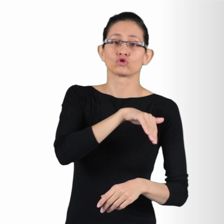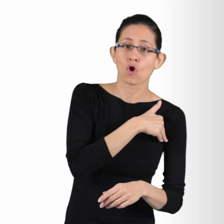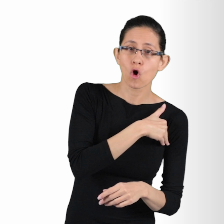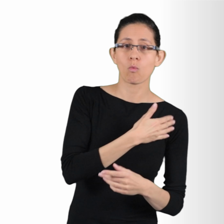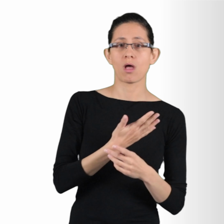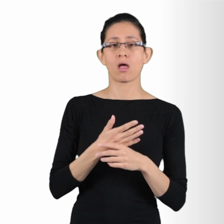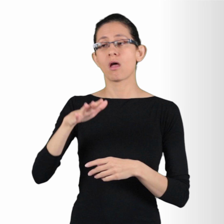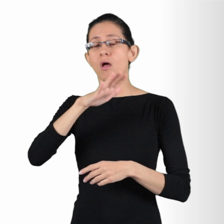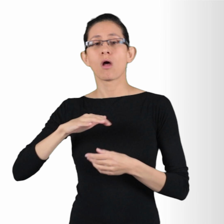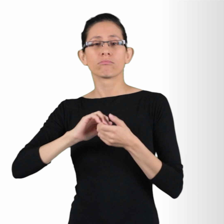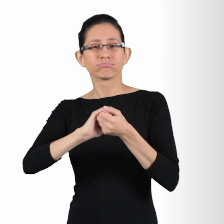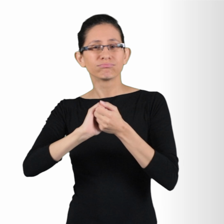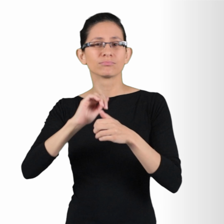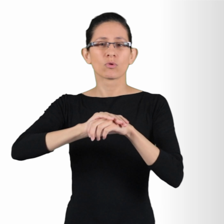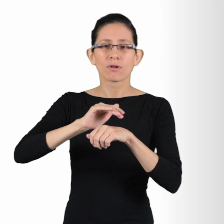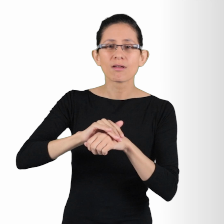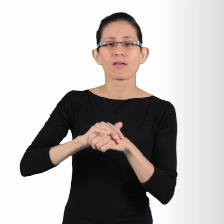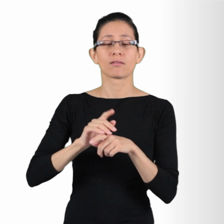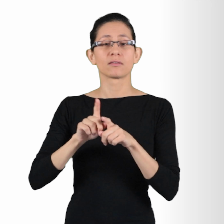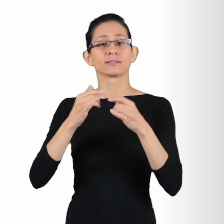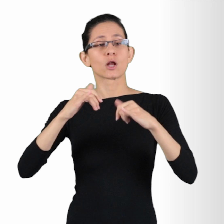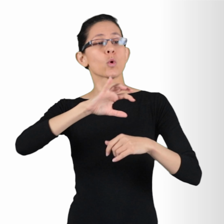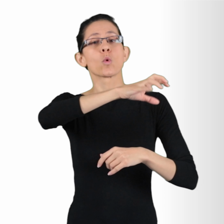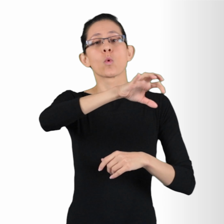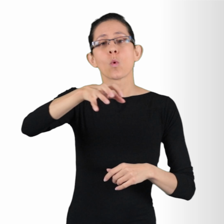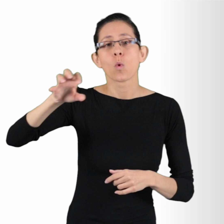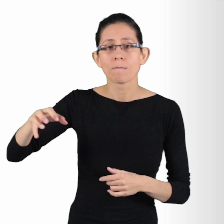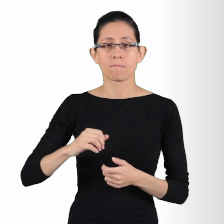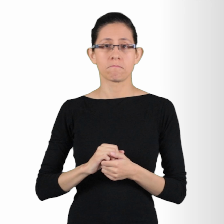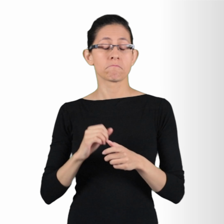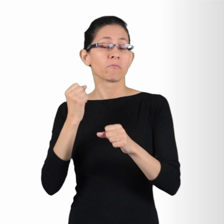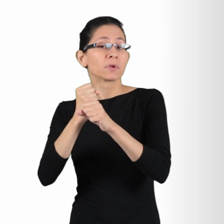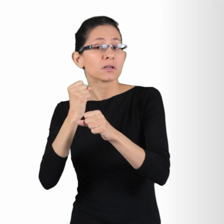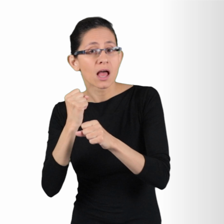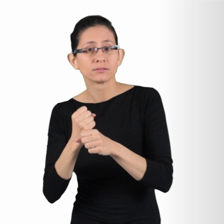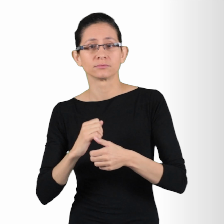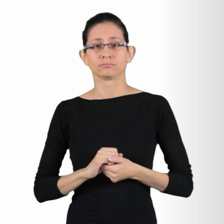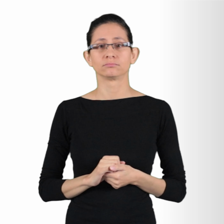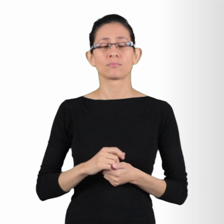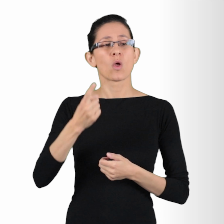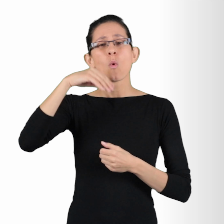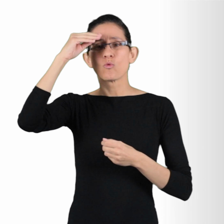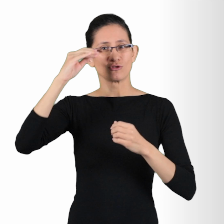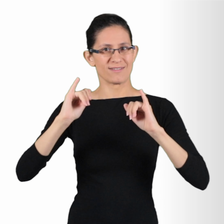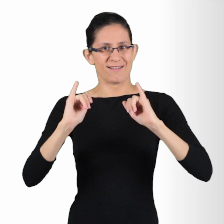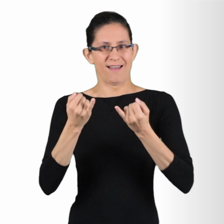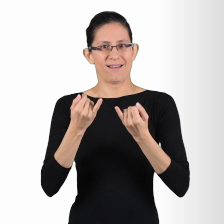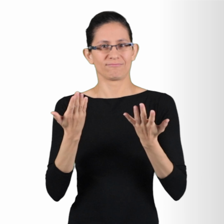w szkole, wśród rówieśników, w innych grupach lub w pracy. Jak się uczymy?